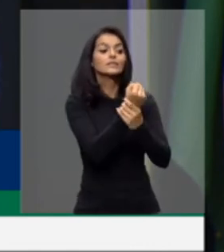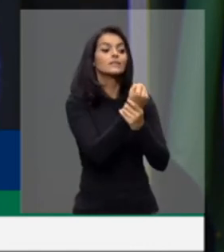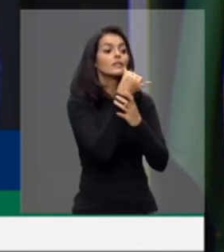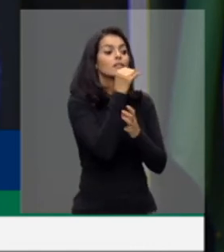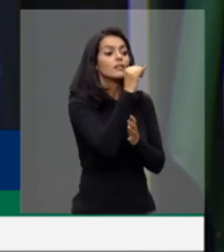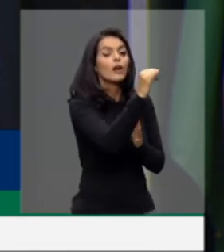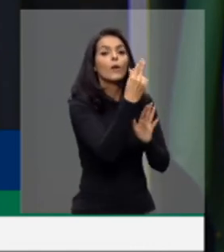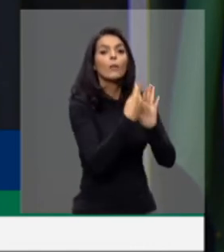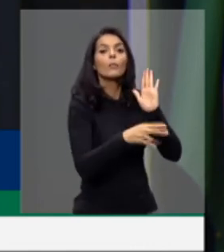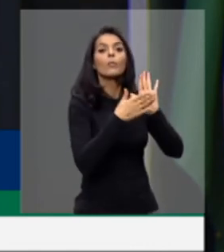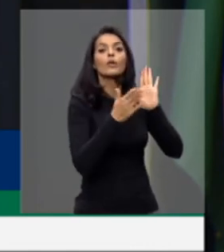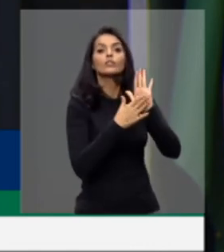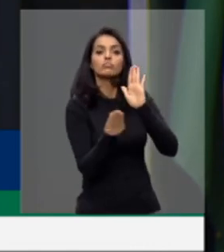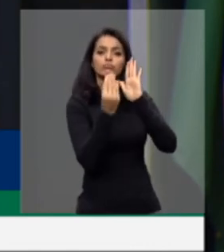ADICIONADA AO SISTEMA DOS